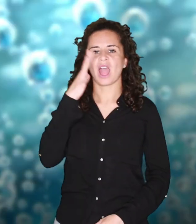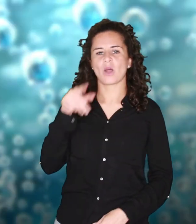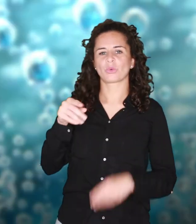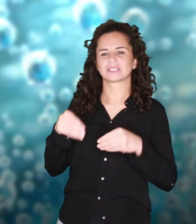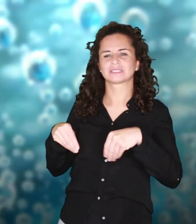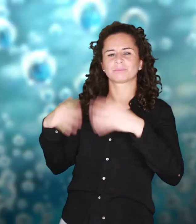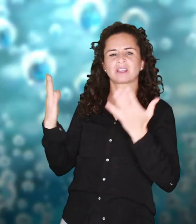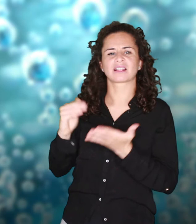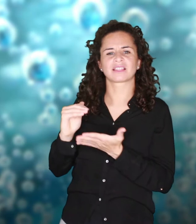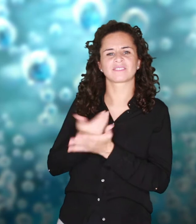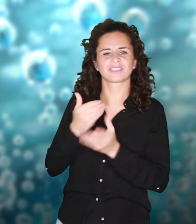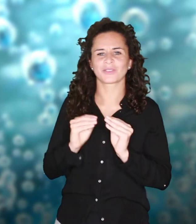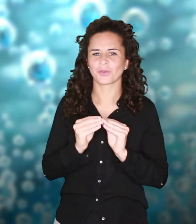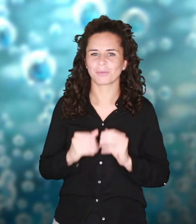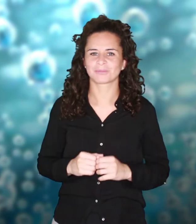Come evitare lo spreco dell'acqua.